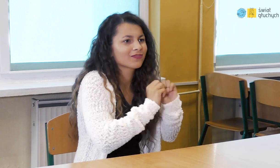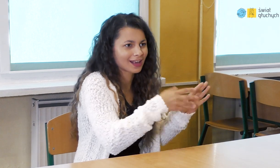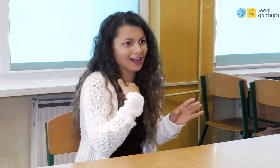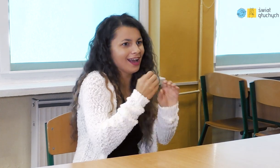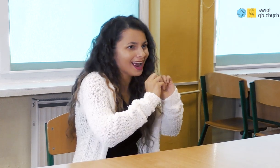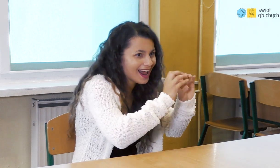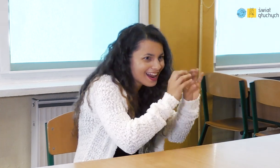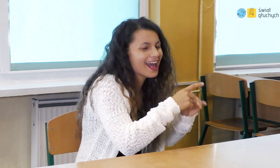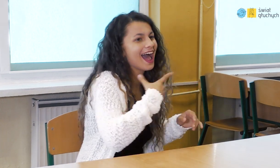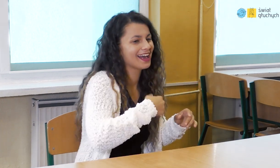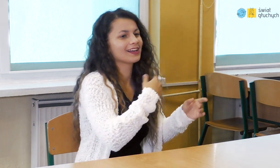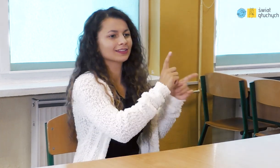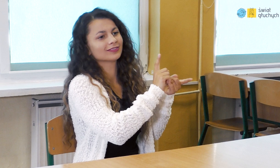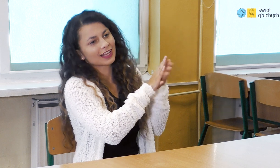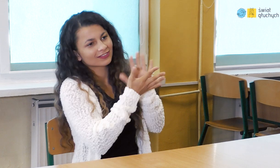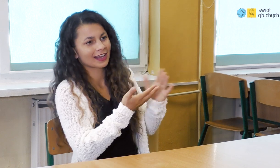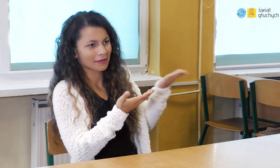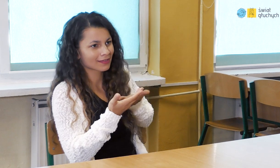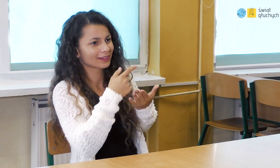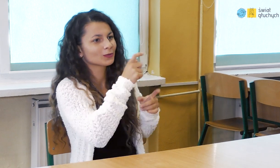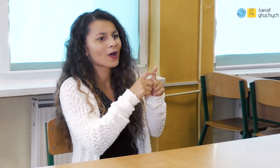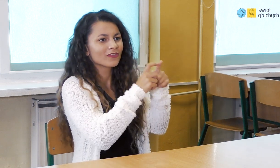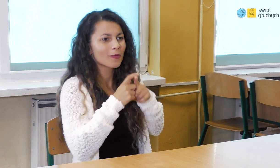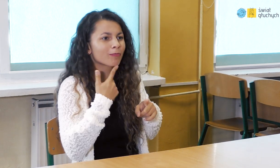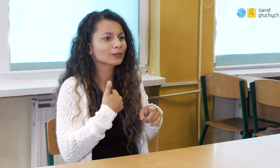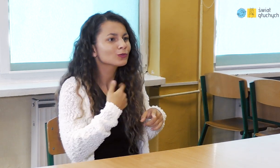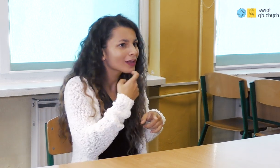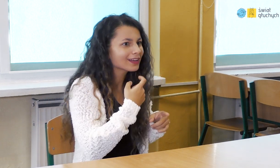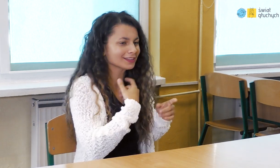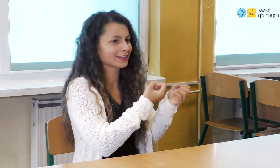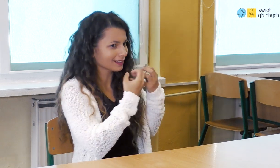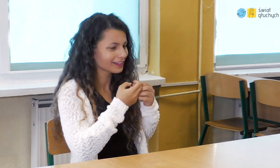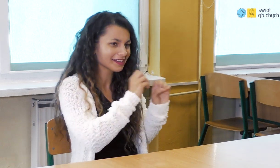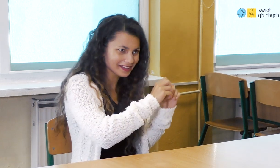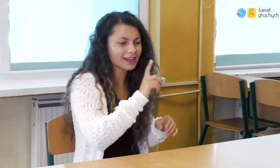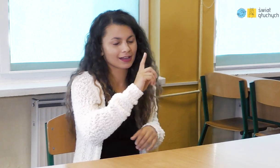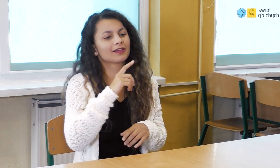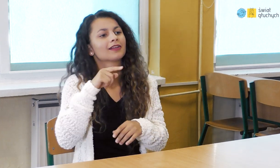Nie znałam danego słowa z języka polskiego, wyjaśniali mi. Wzajemnie sobie pomagaliśmy.